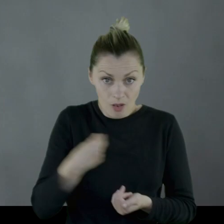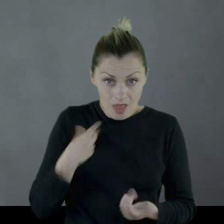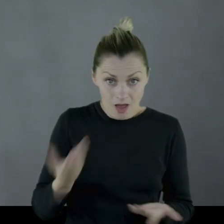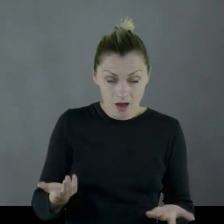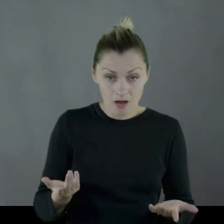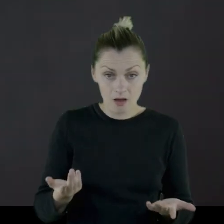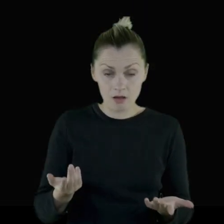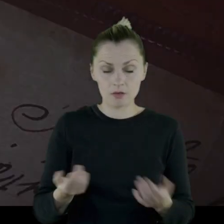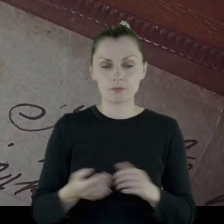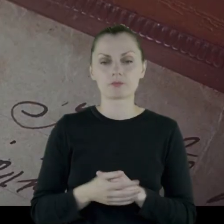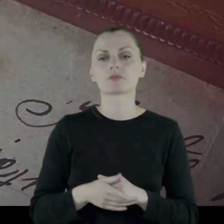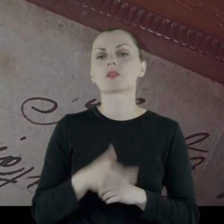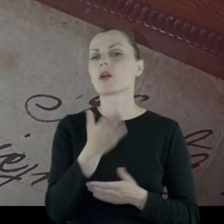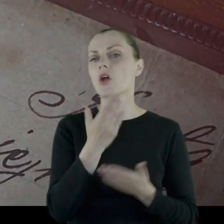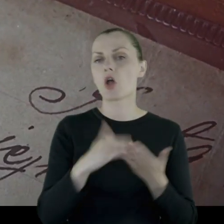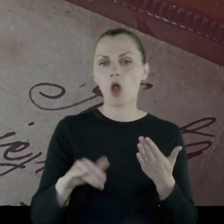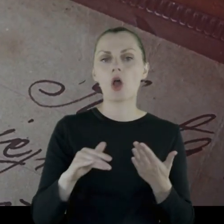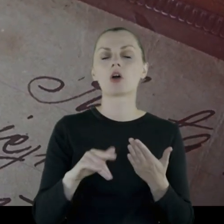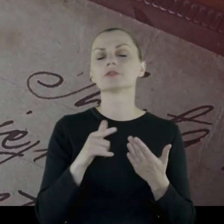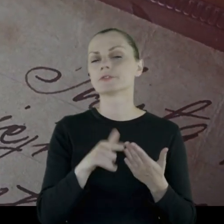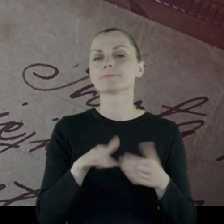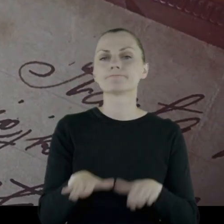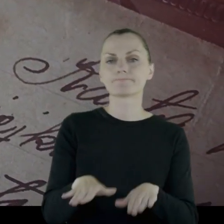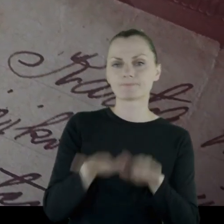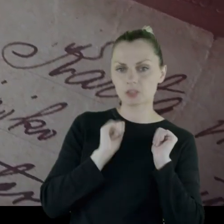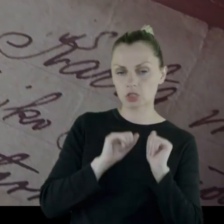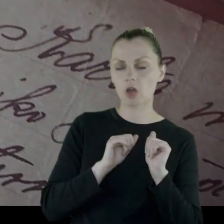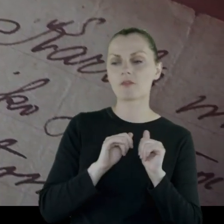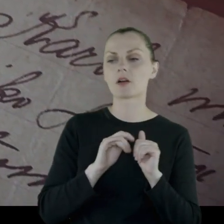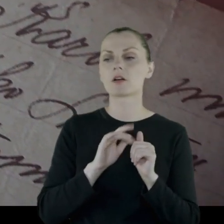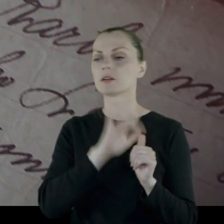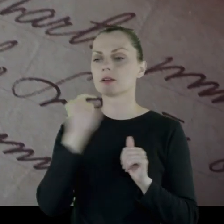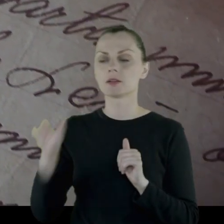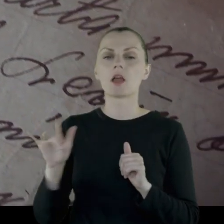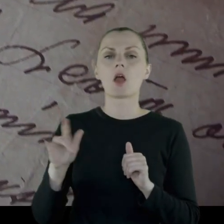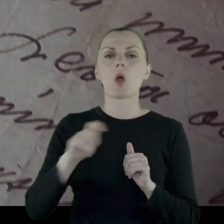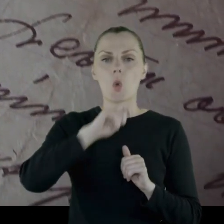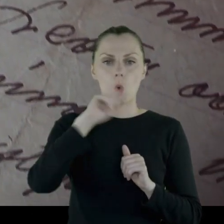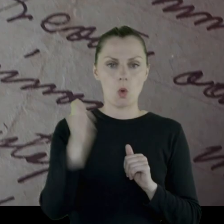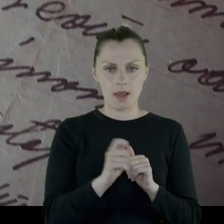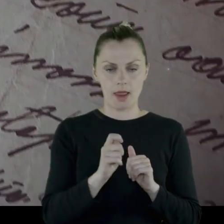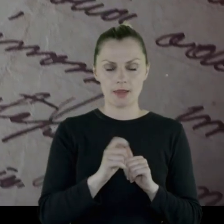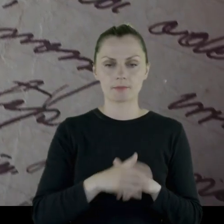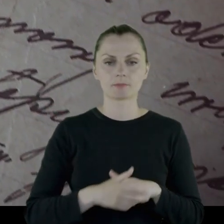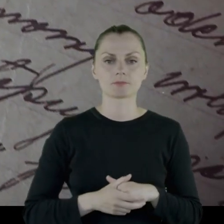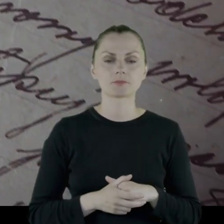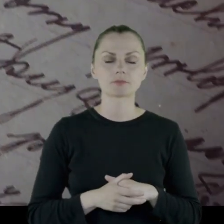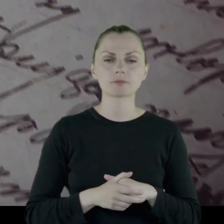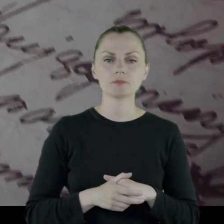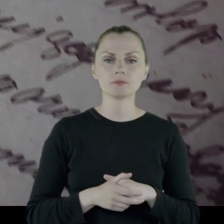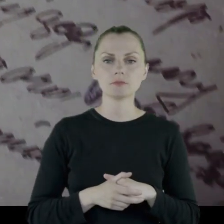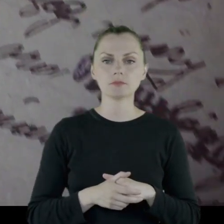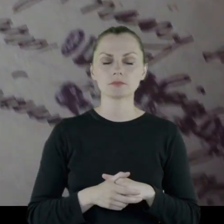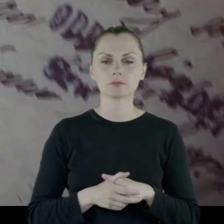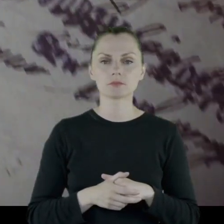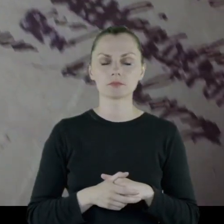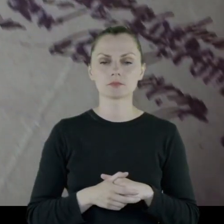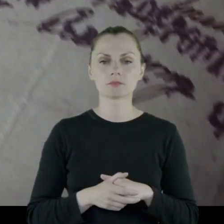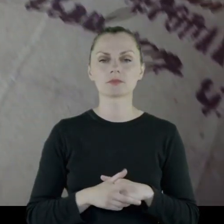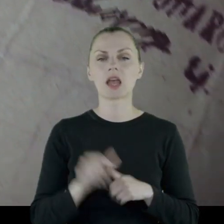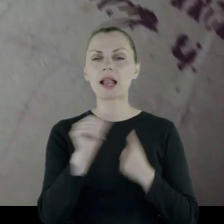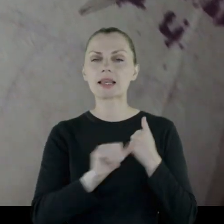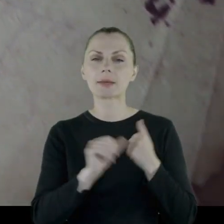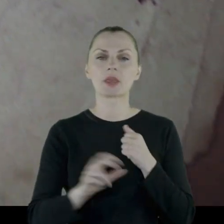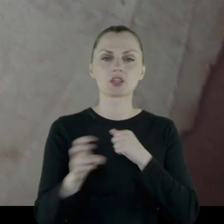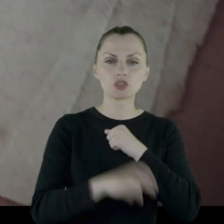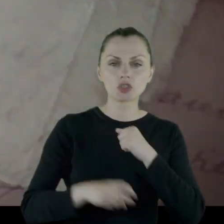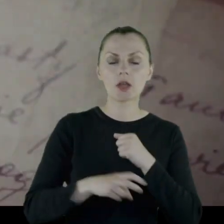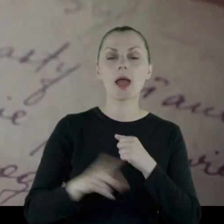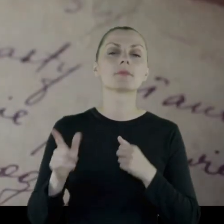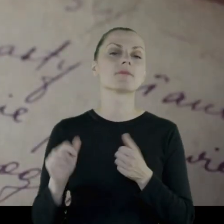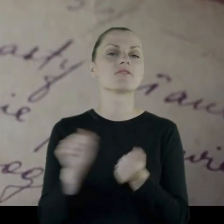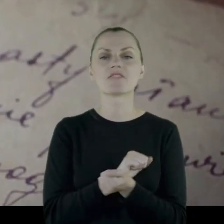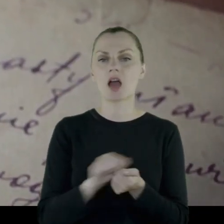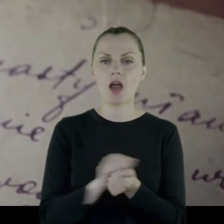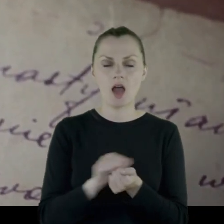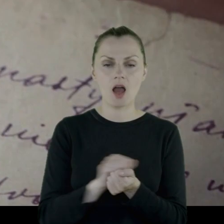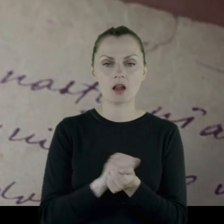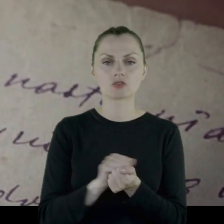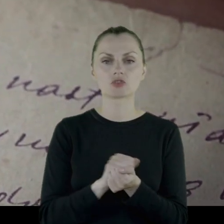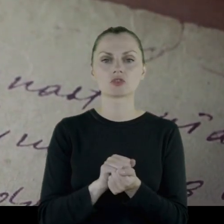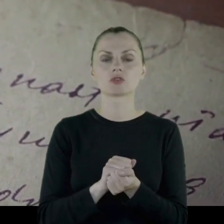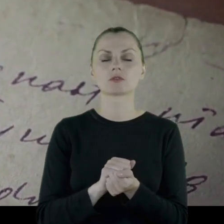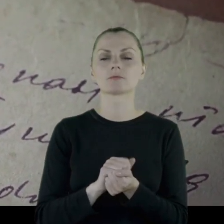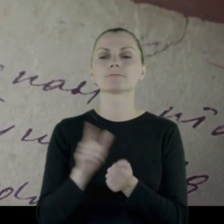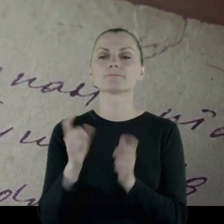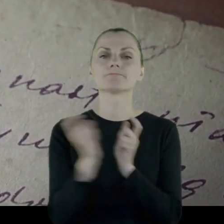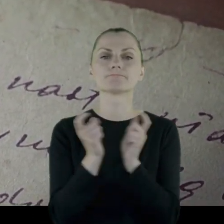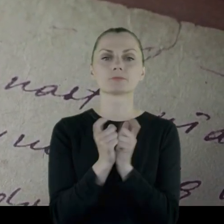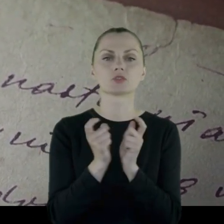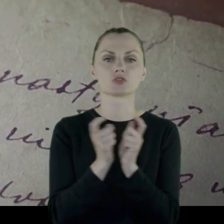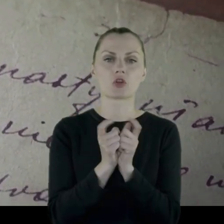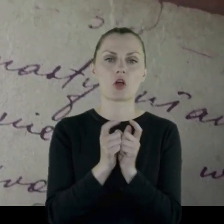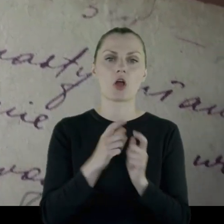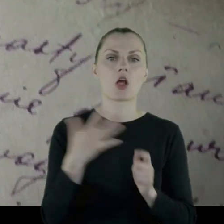Oddział zostaje wycofany na front ukraiński i lipiec-sierpień walczy w okolicach Lwowa.